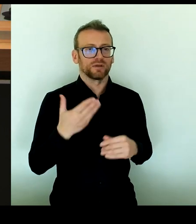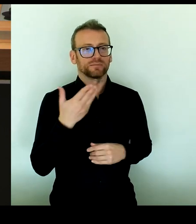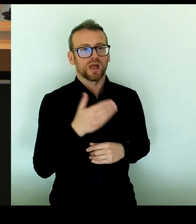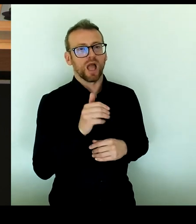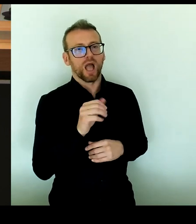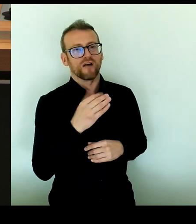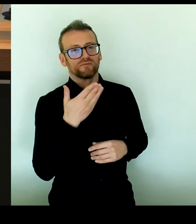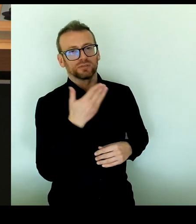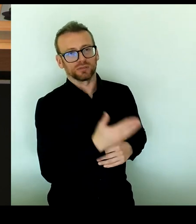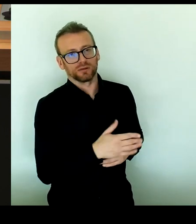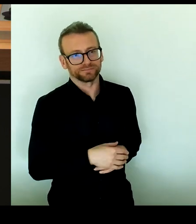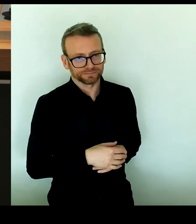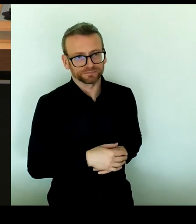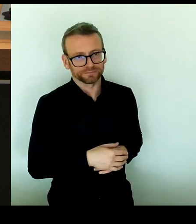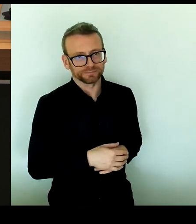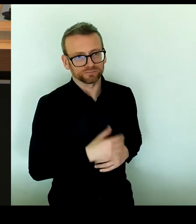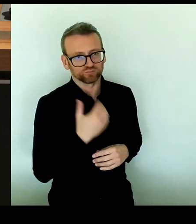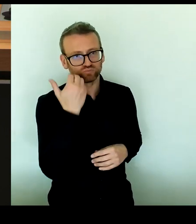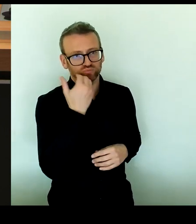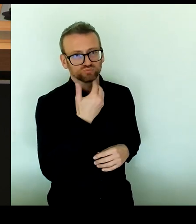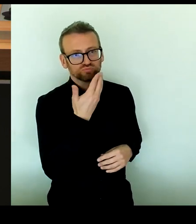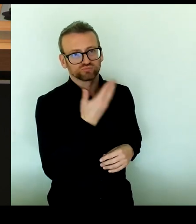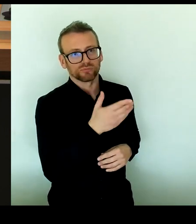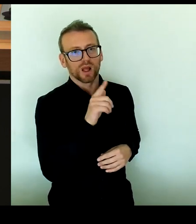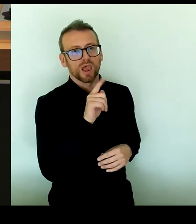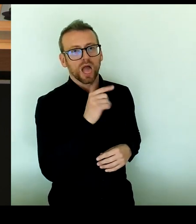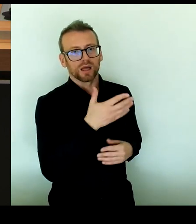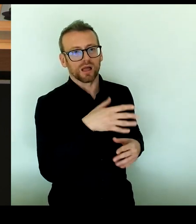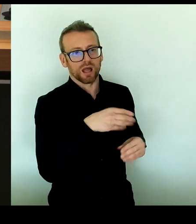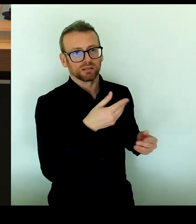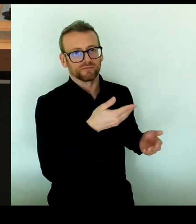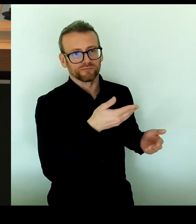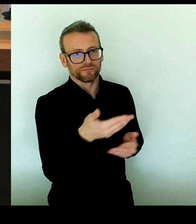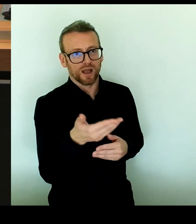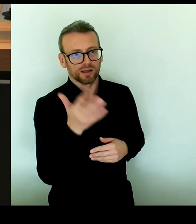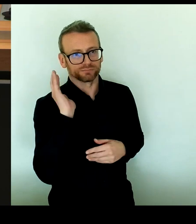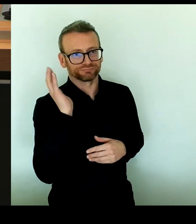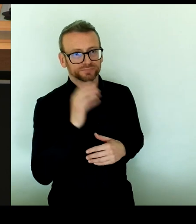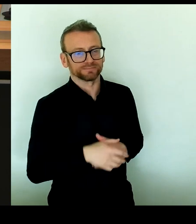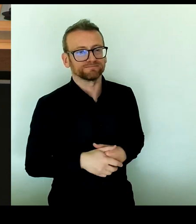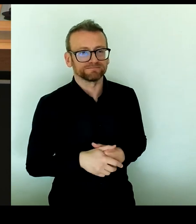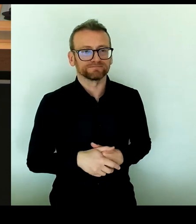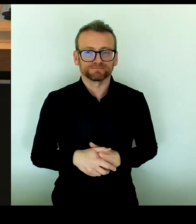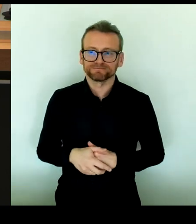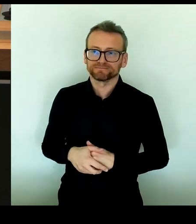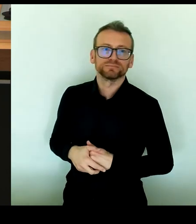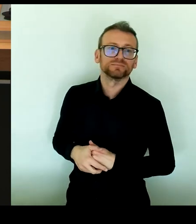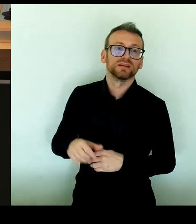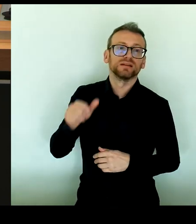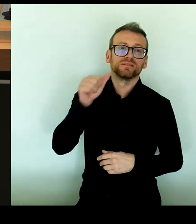Bundes-Kleingarten-Gesetzt sagt klar, was ein Kleingarten ist und was kein Kleingarten ist.